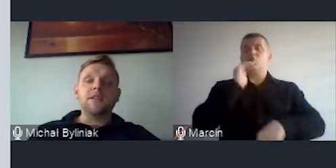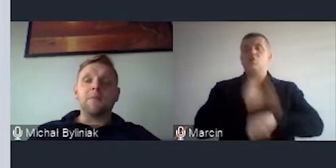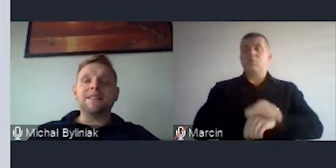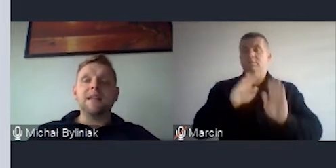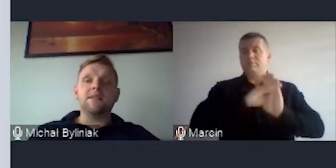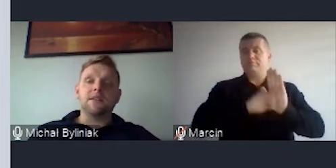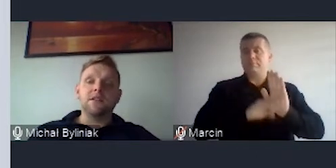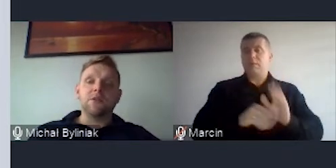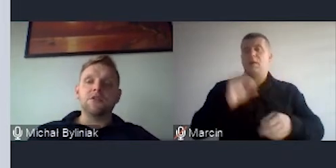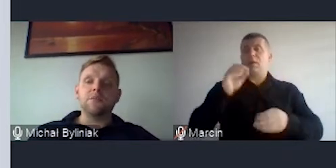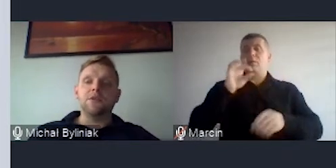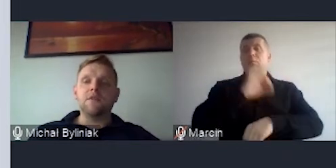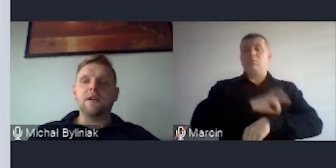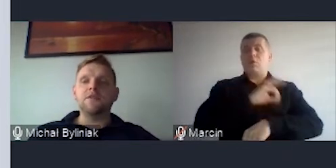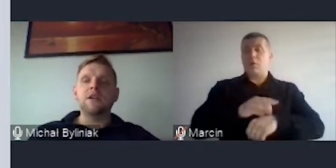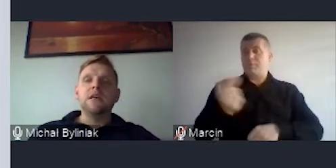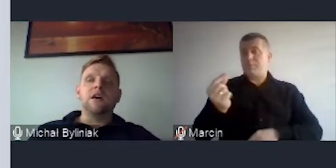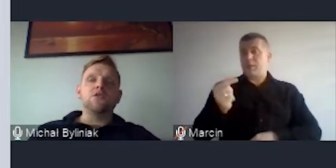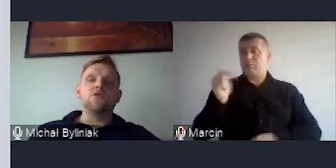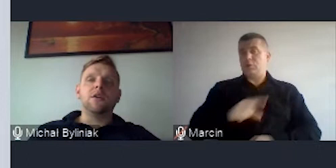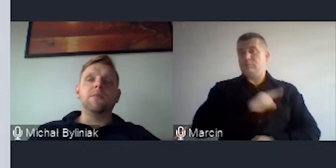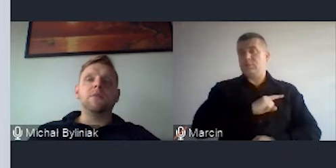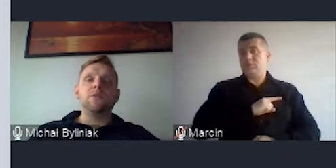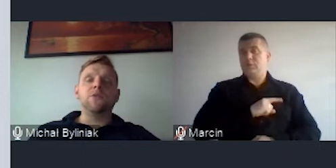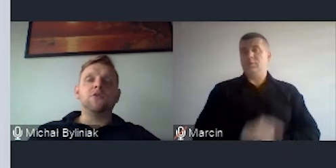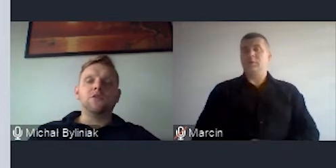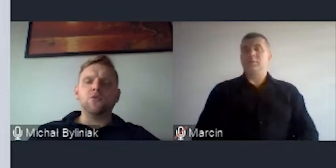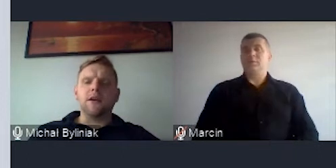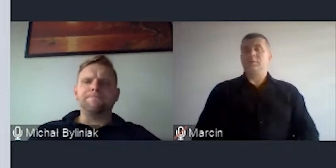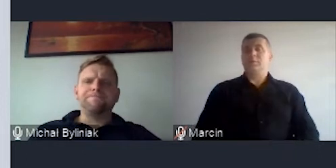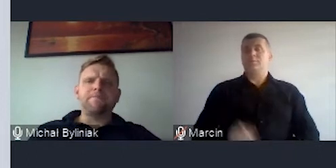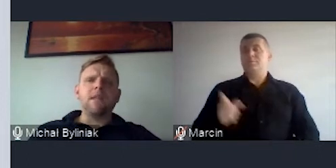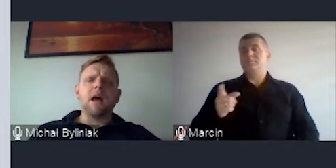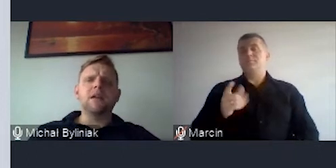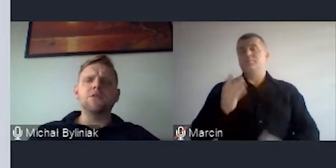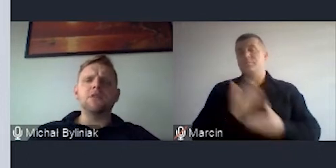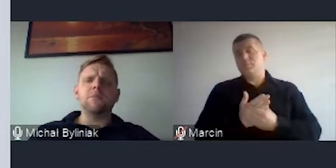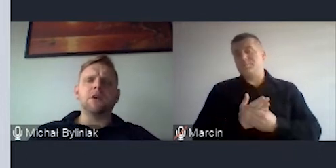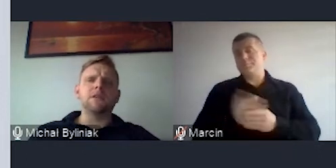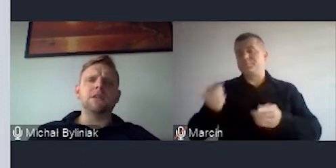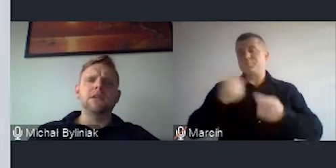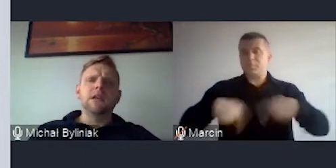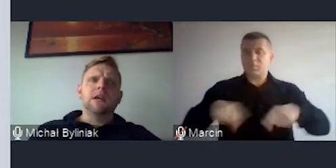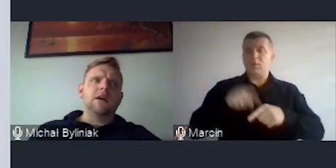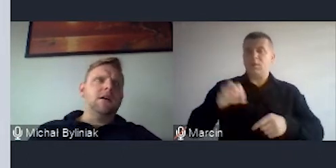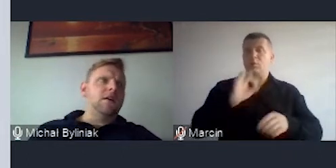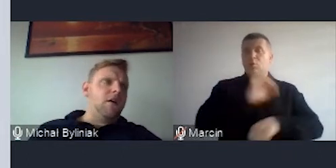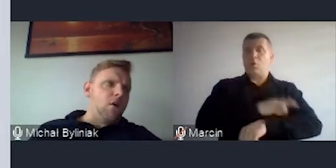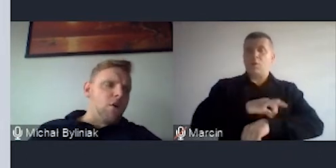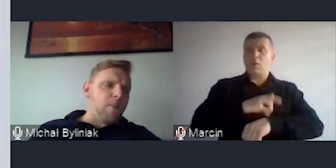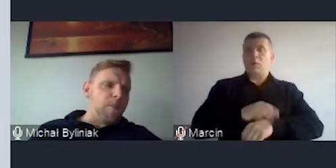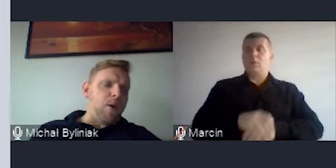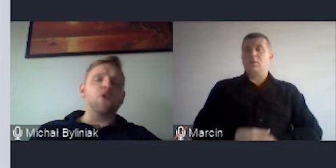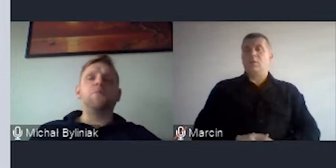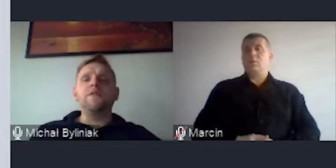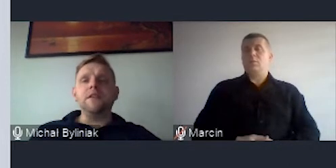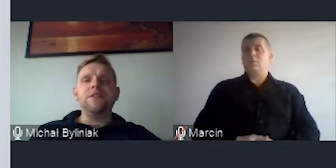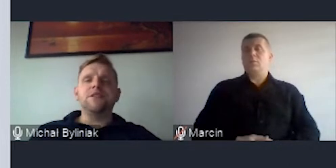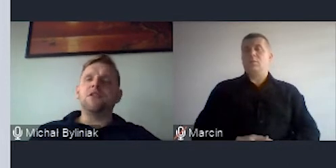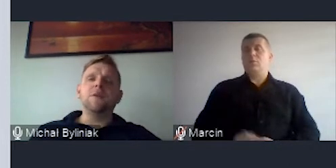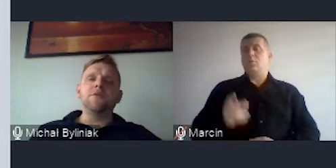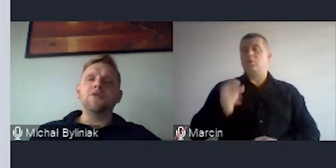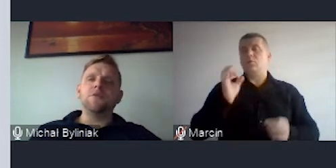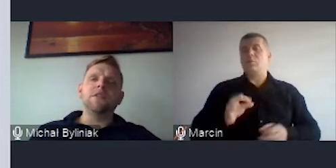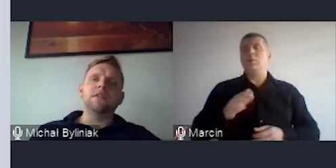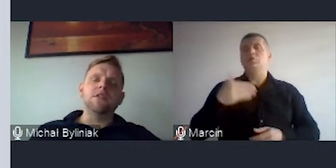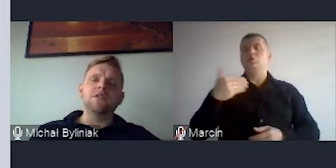W projektach partnerskich, proszę się pilnować, żeby pomioty, które realizują takie projekty, po odpowiednej stronie poniosły wydatki,